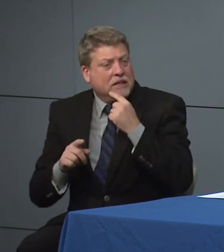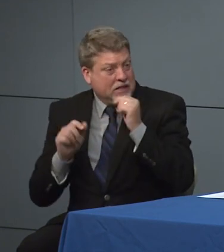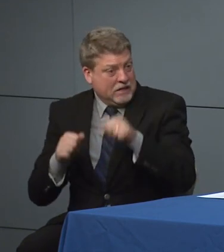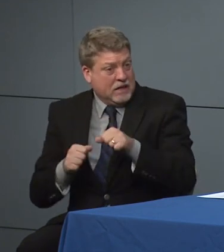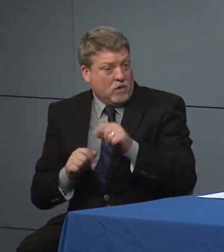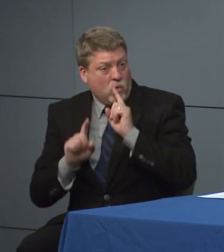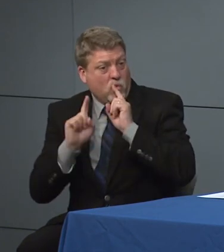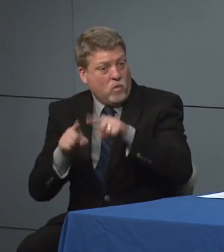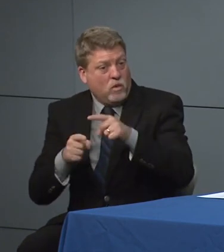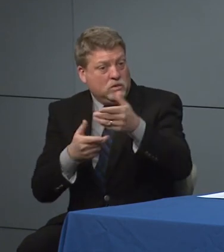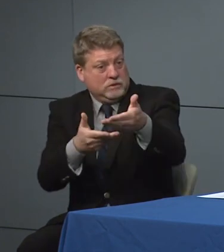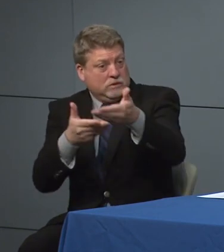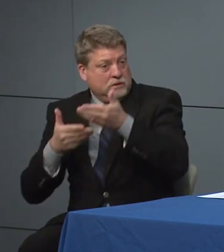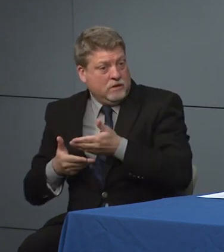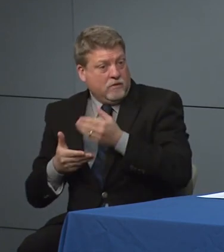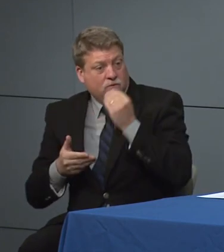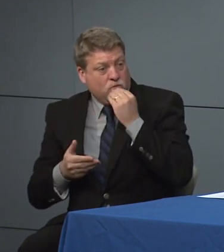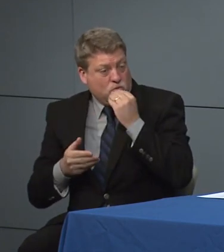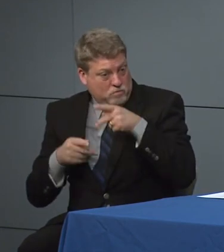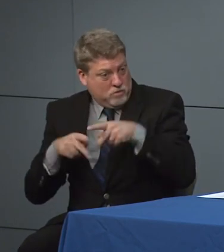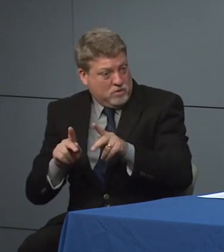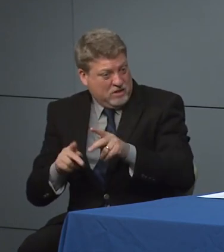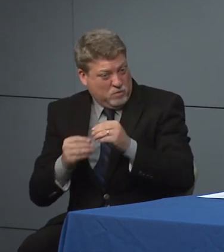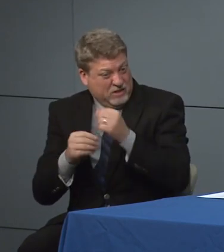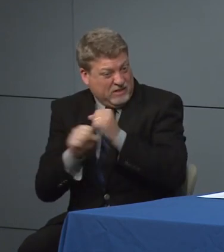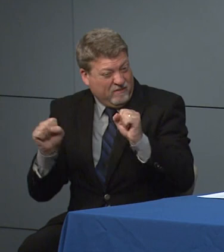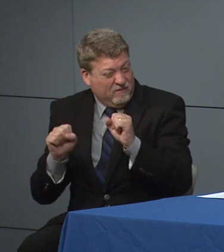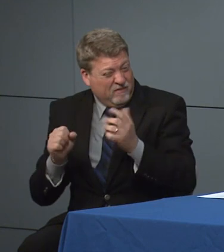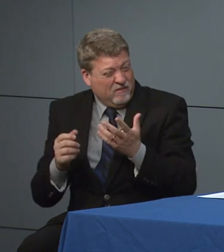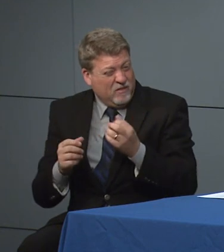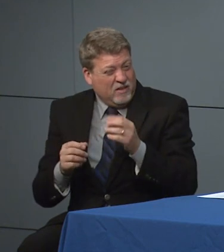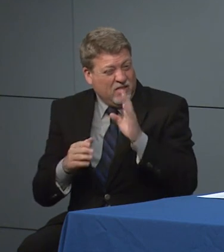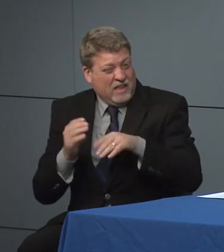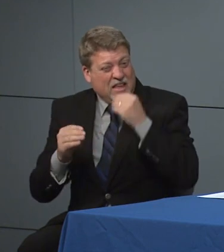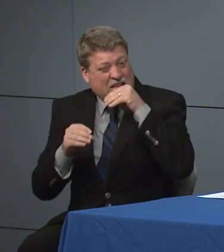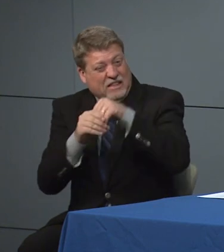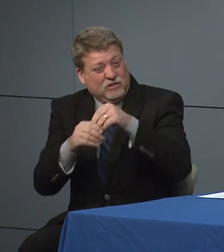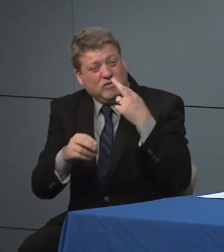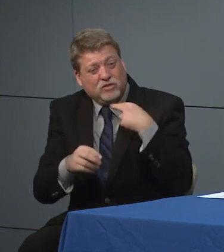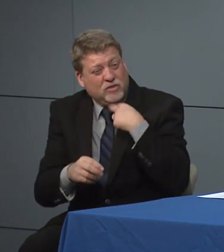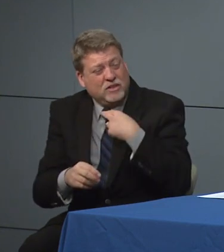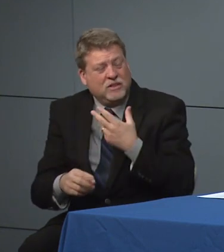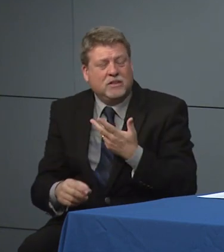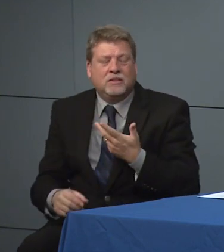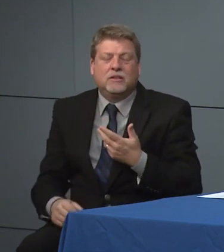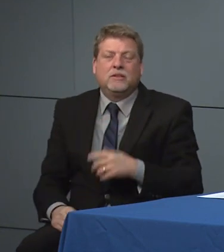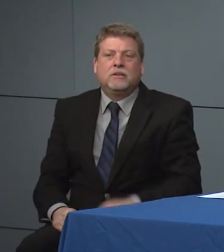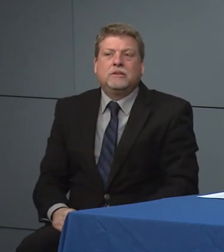que si uno no puede Irán frustrante que es y debe comida para llevar será de su más seguro.